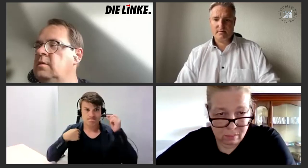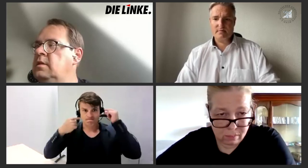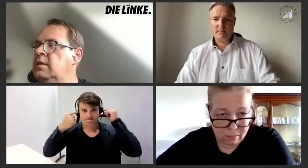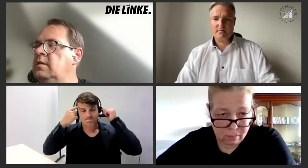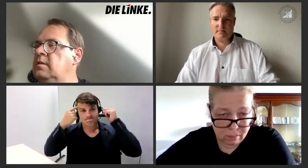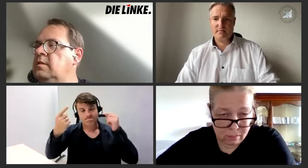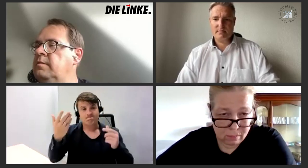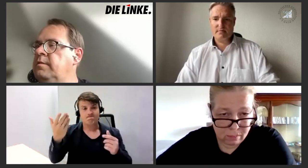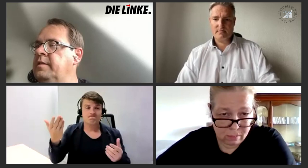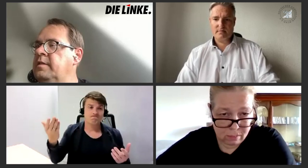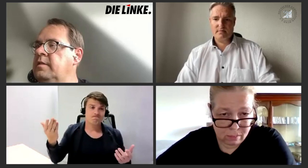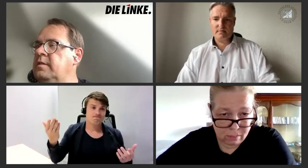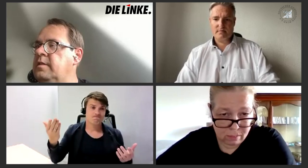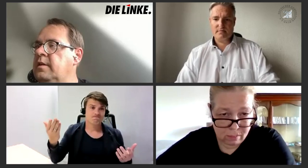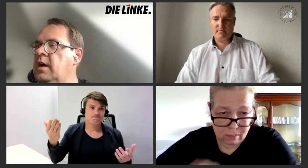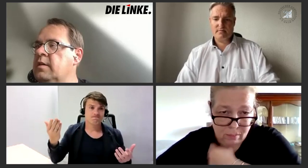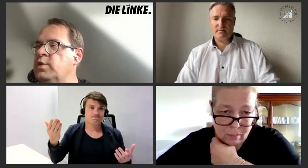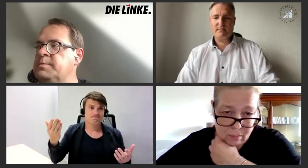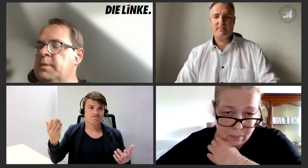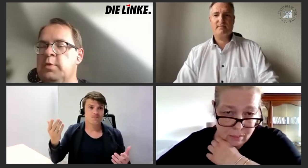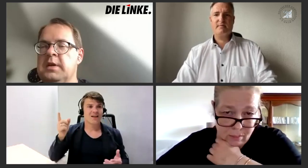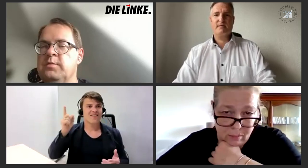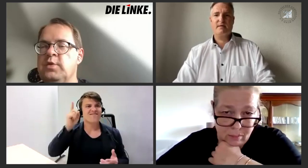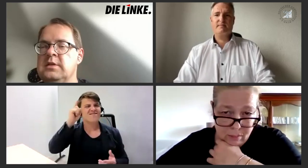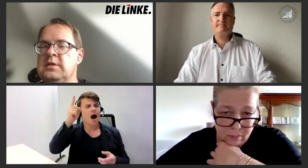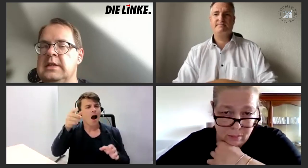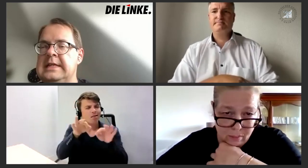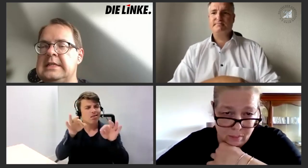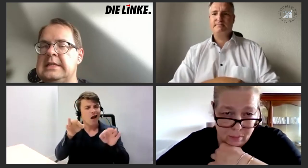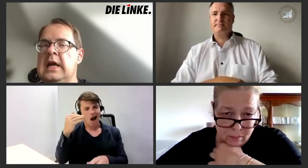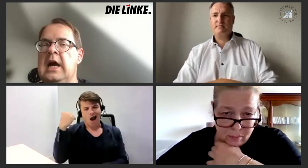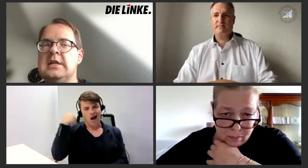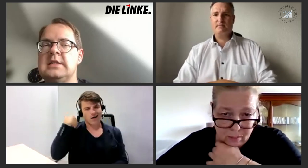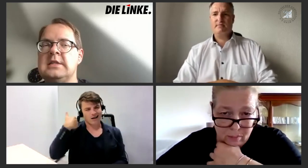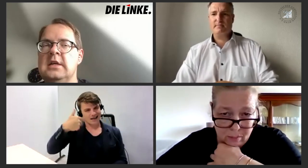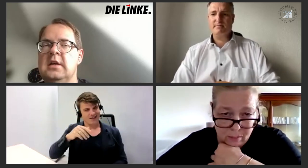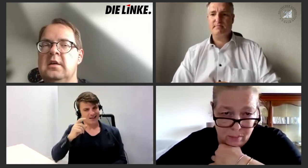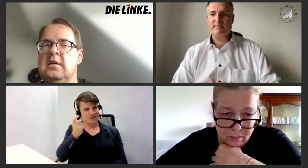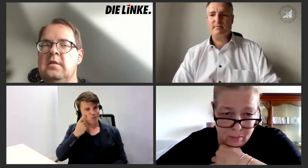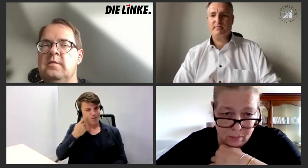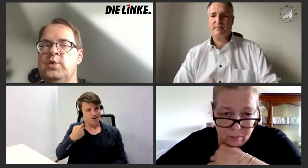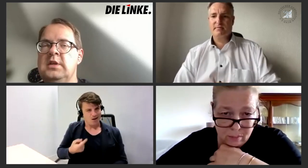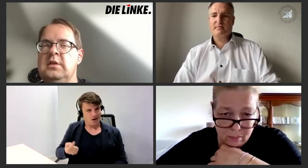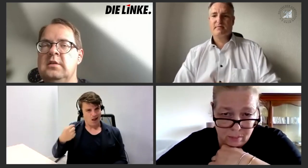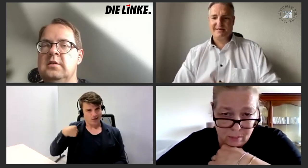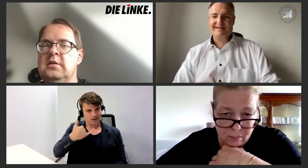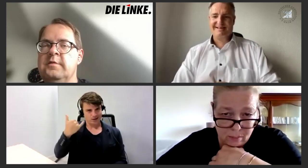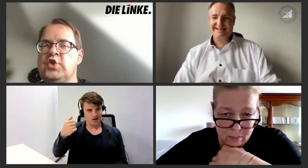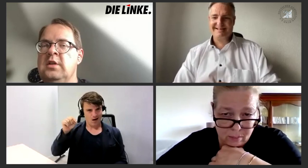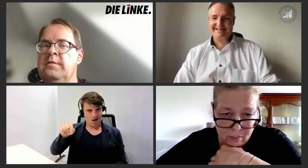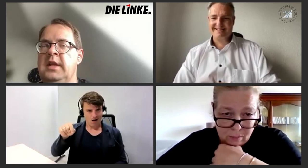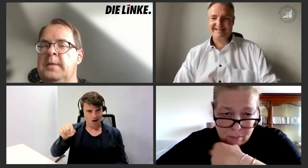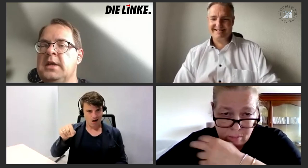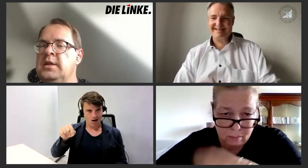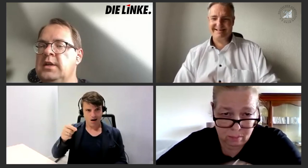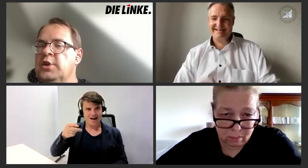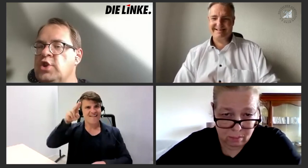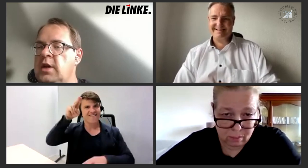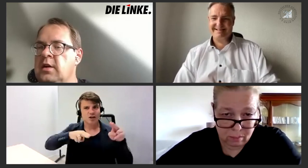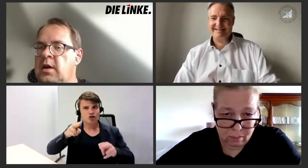Ich denke an den Warn-Tag, wo das mal probiert wurde letzten Jahres, wo die verschiedenen